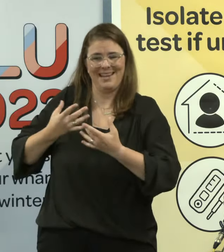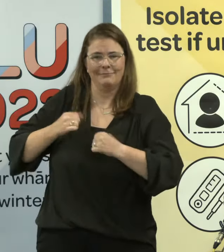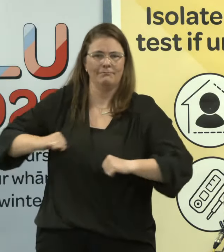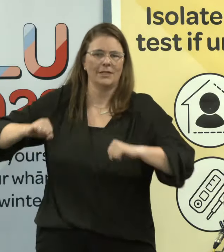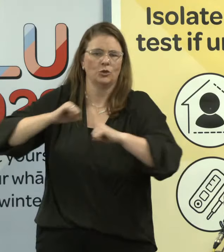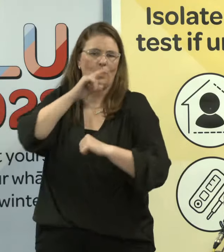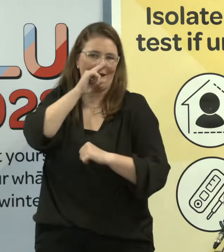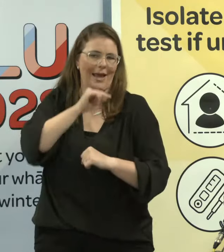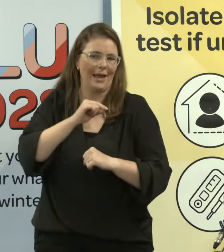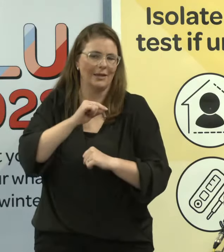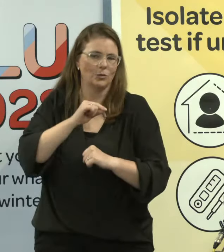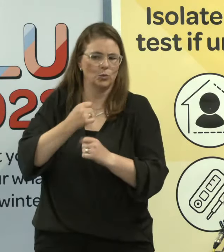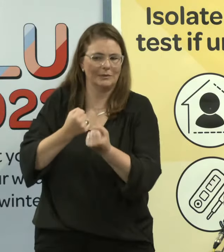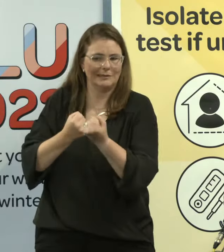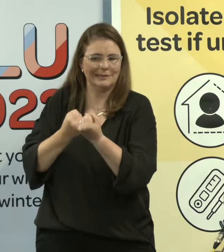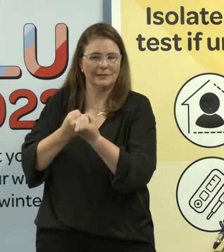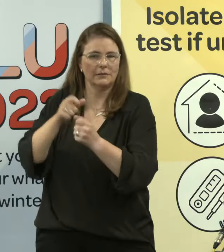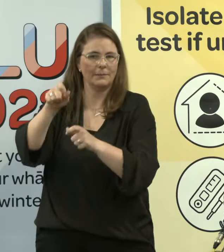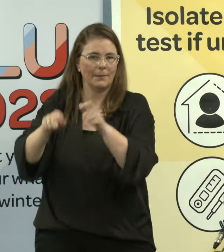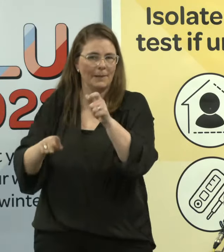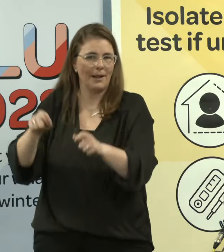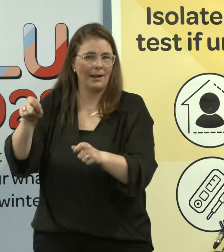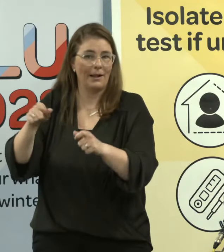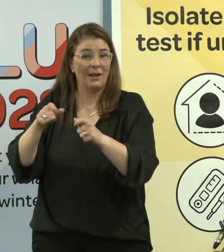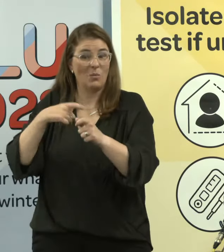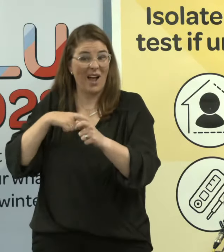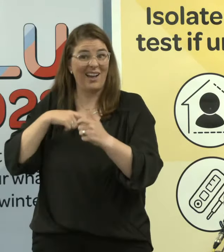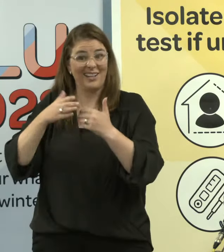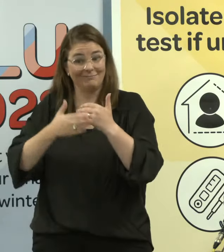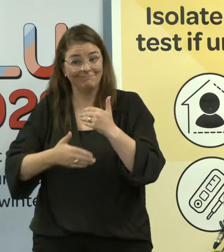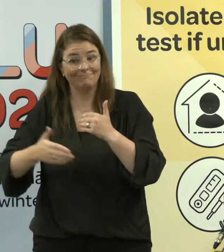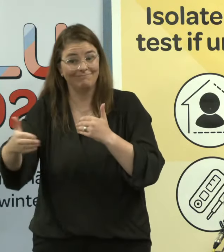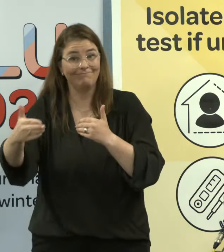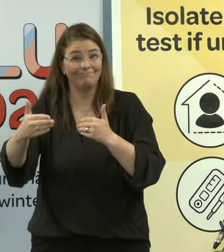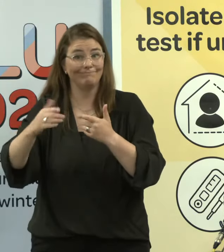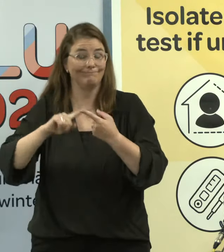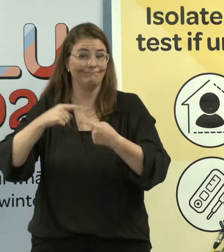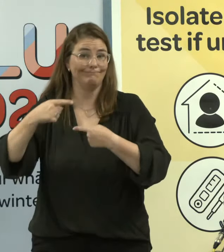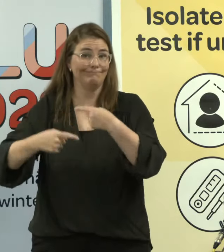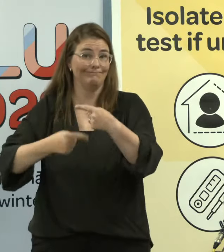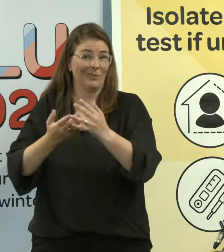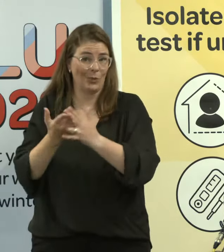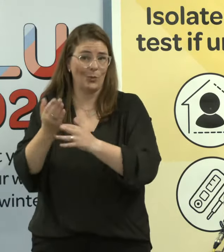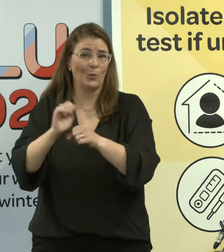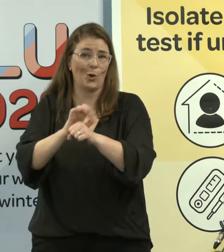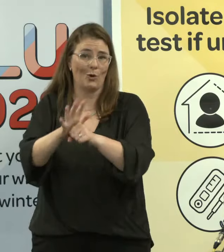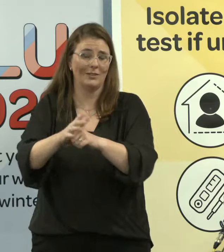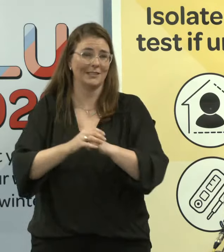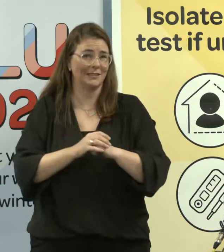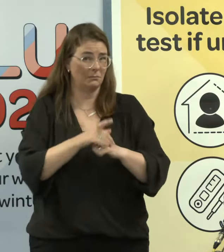i tera ki tawahi, e kii ana koe.